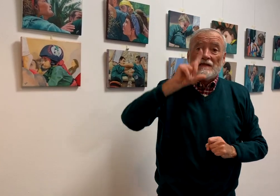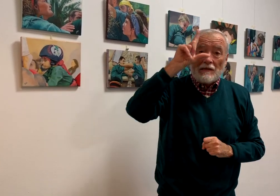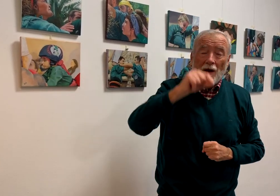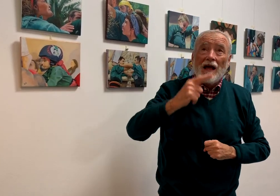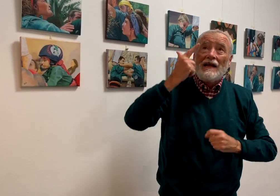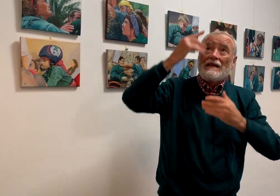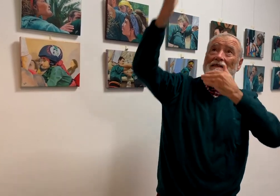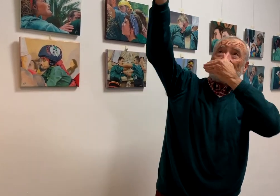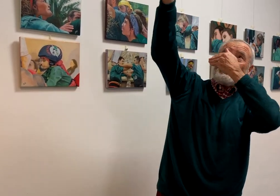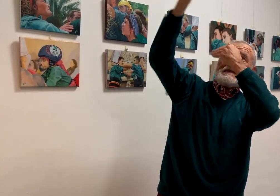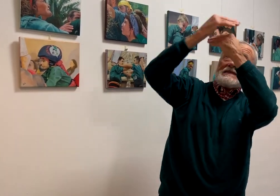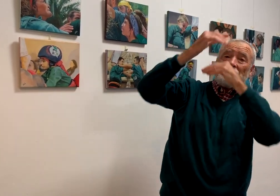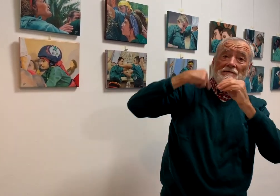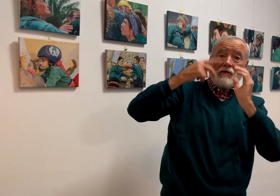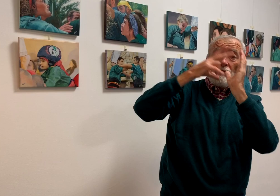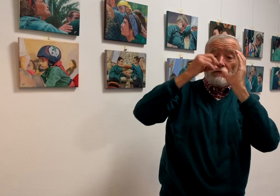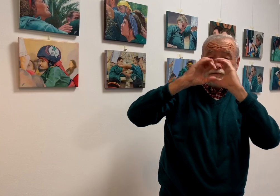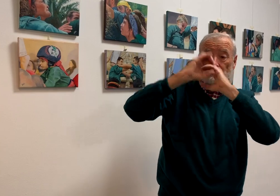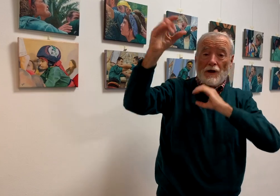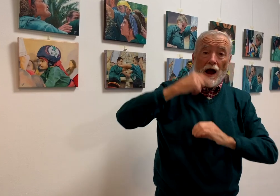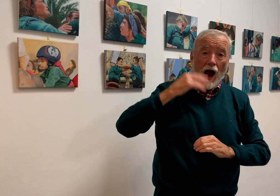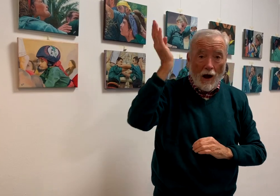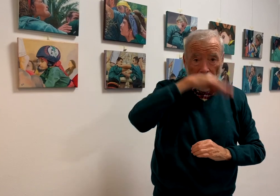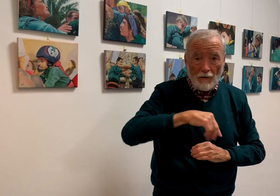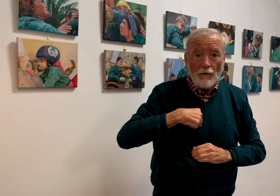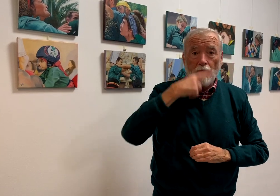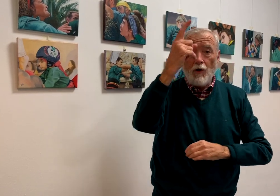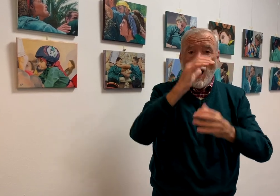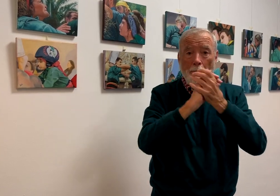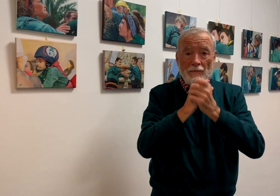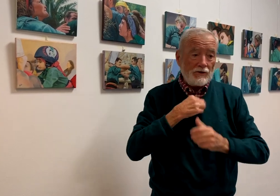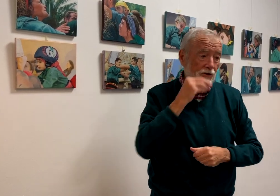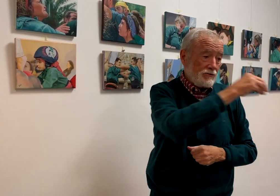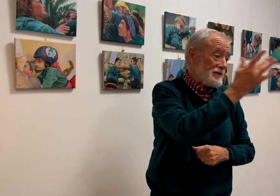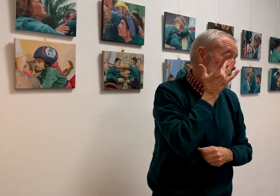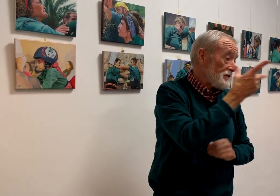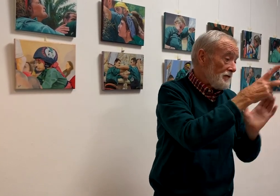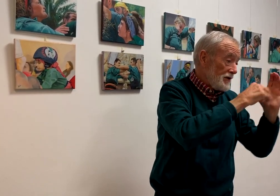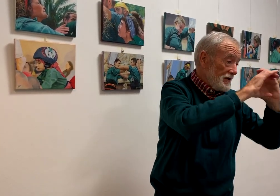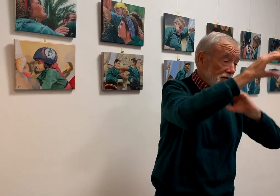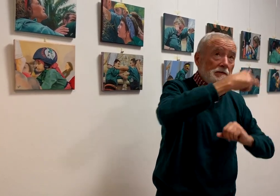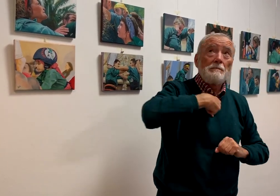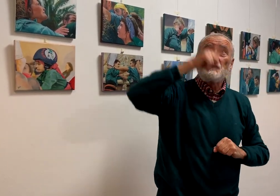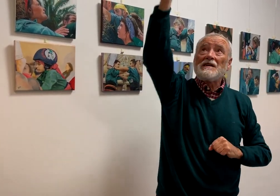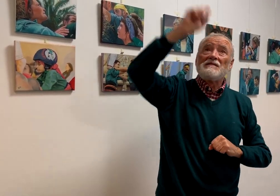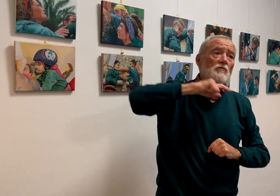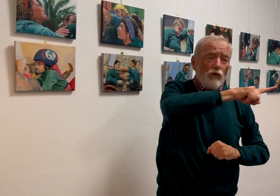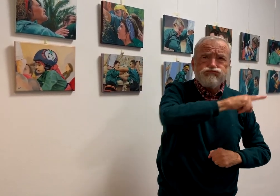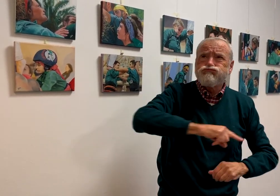Queria hacer fotos cercanas de lejos, pero no tengo lentes para mi cámara, le pedí a un amigo si podía hacer fotos a mi nieta